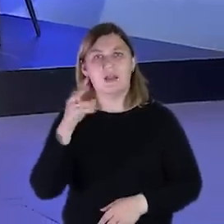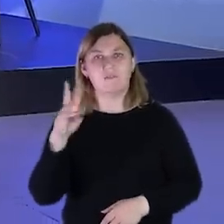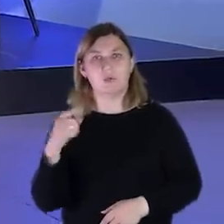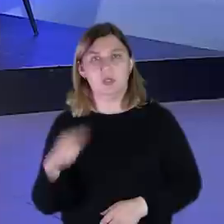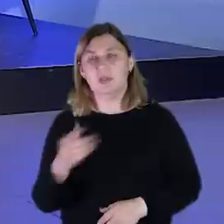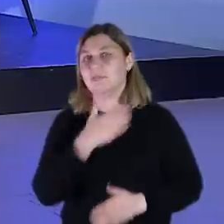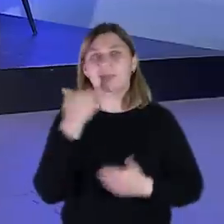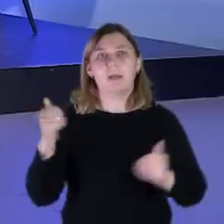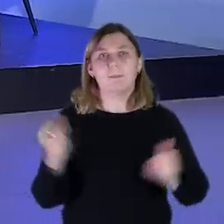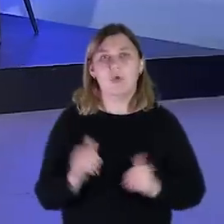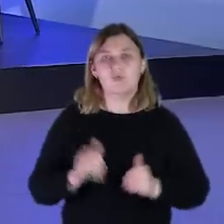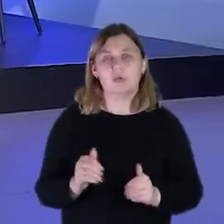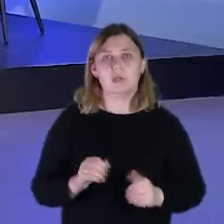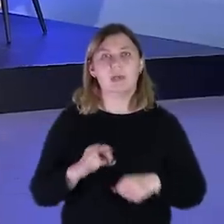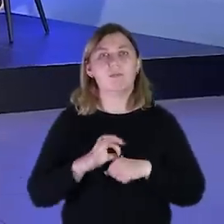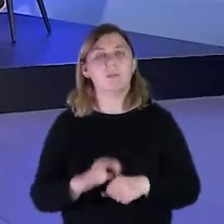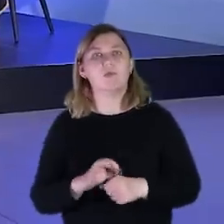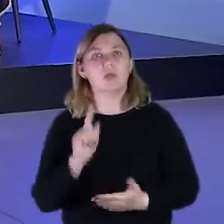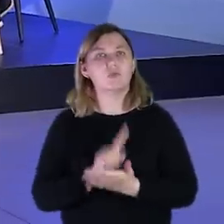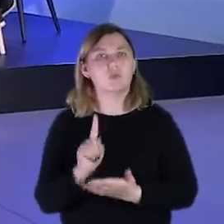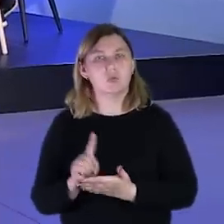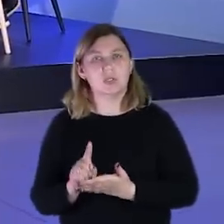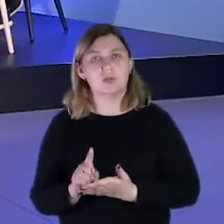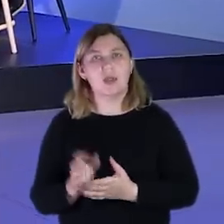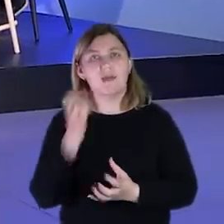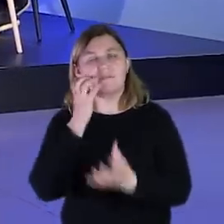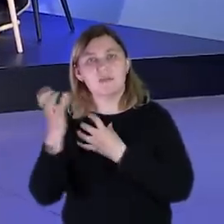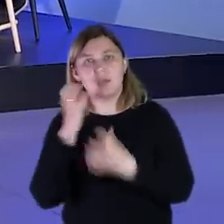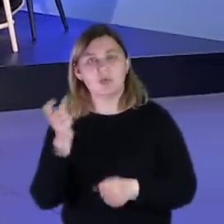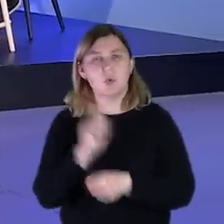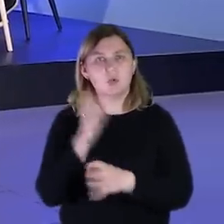nie ma możliwości na prowadzenie skutecznego wywiadu czy kontrwywiadu.